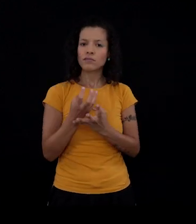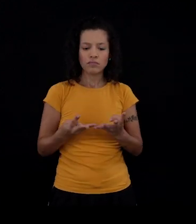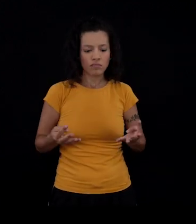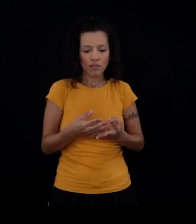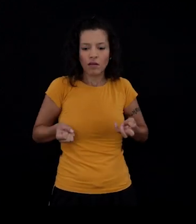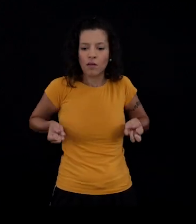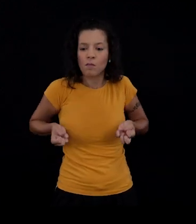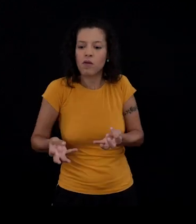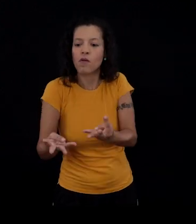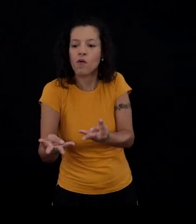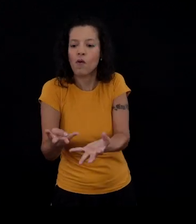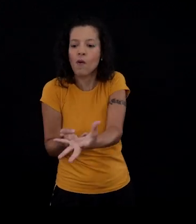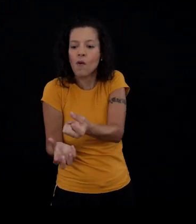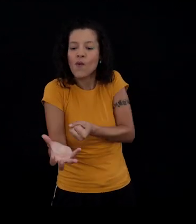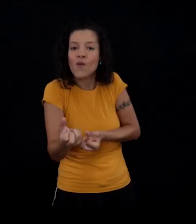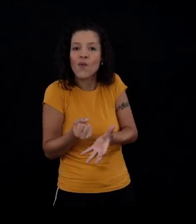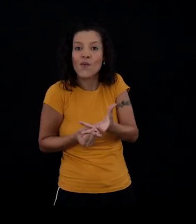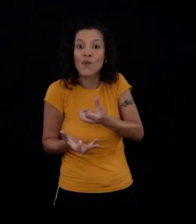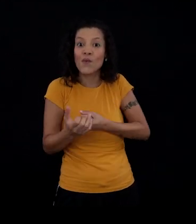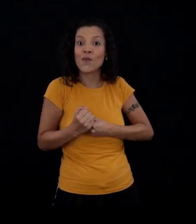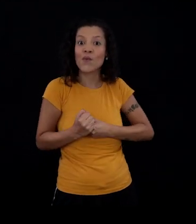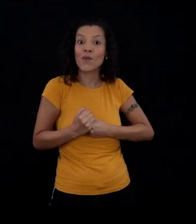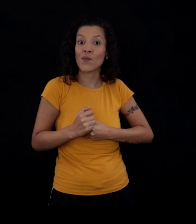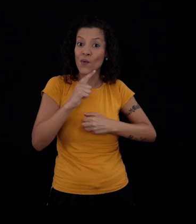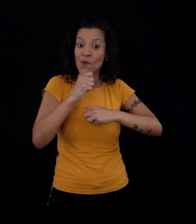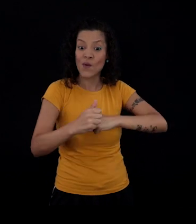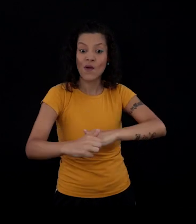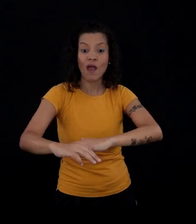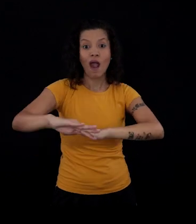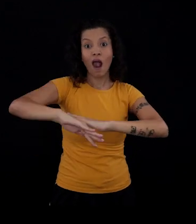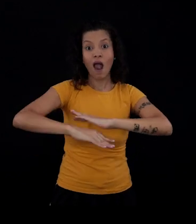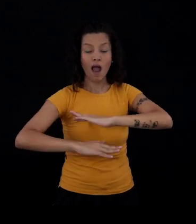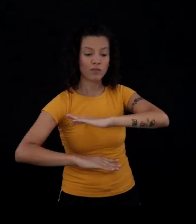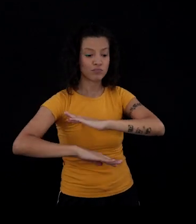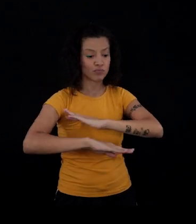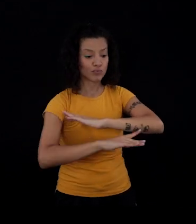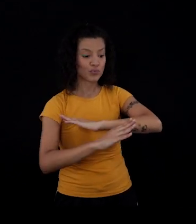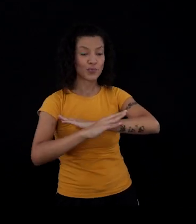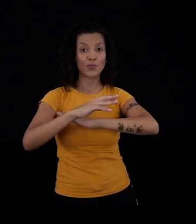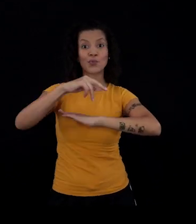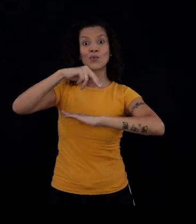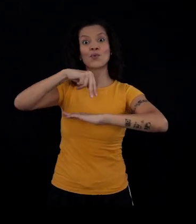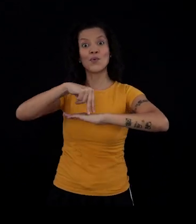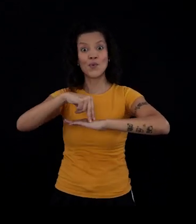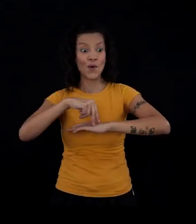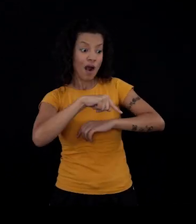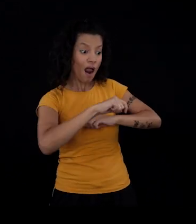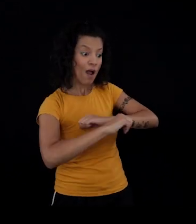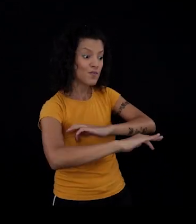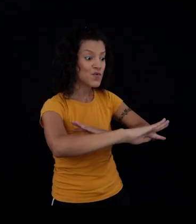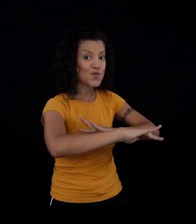Para borquear Nas águas do Anapu Nas águas do Pindobal